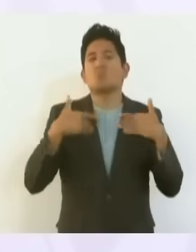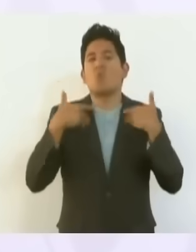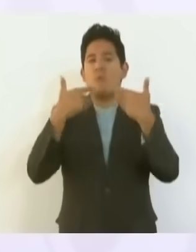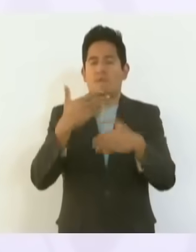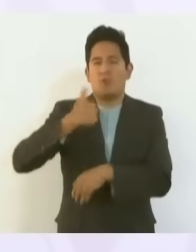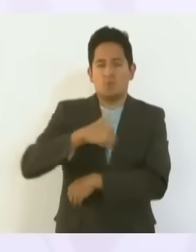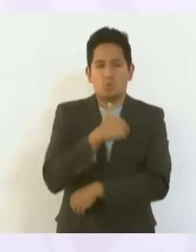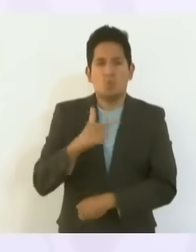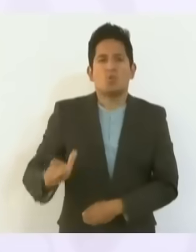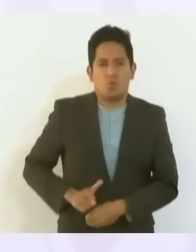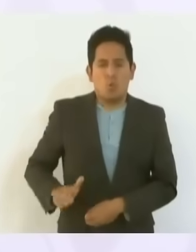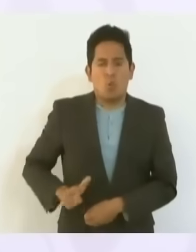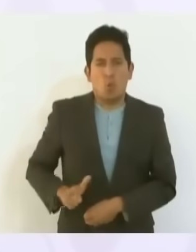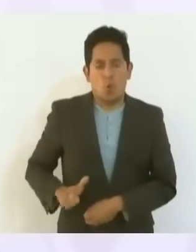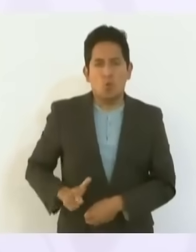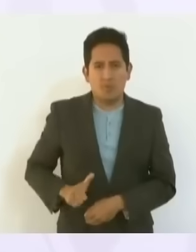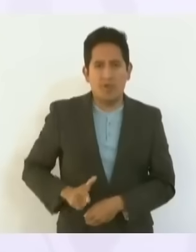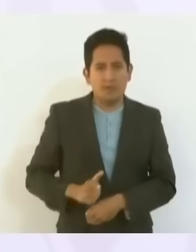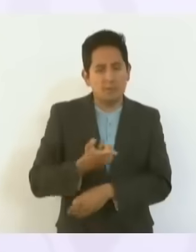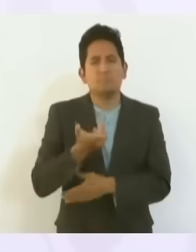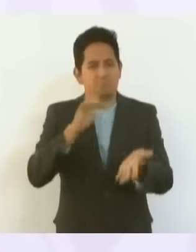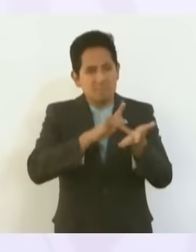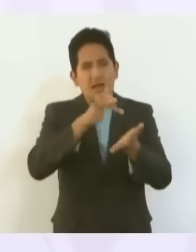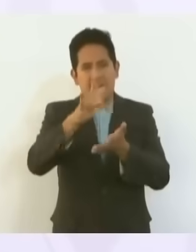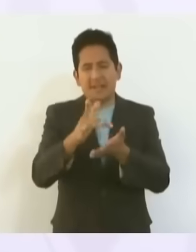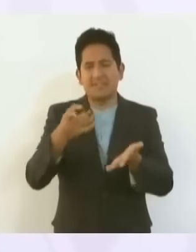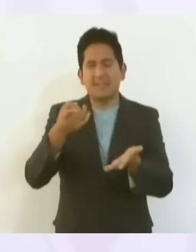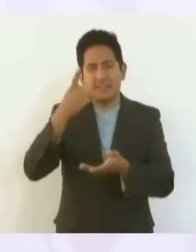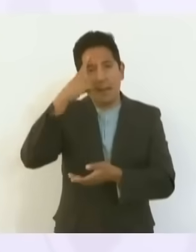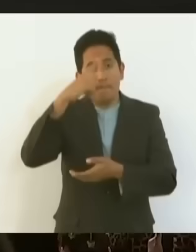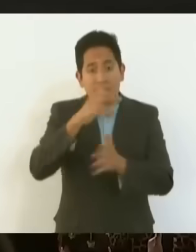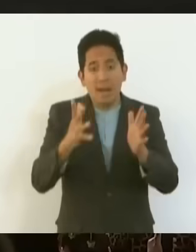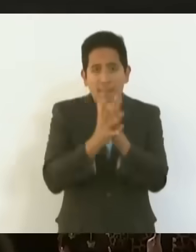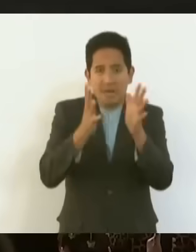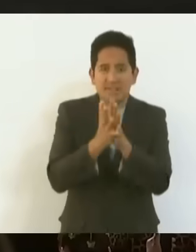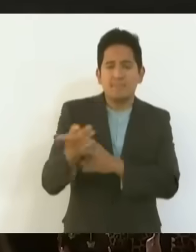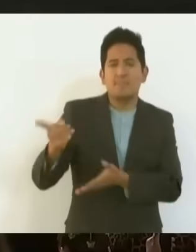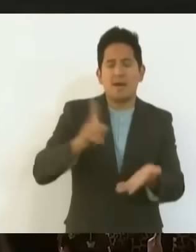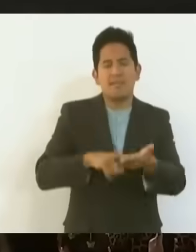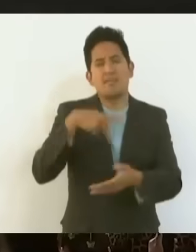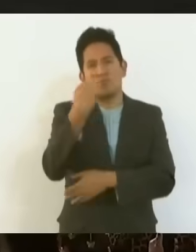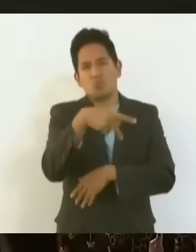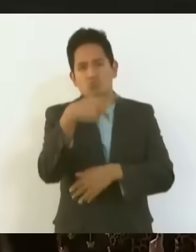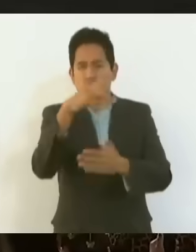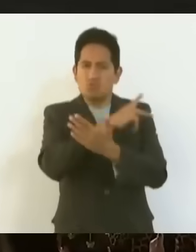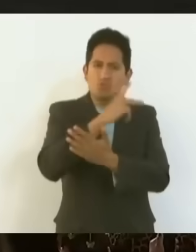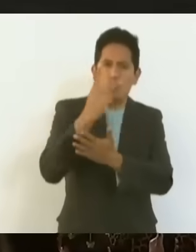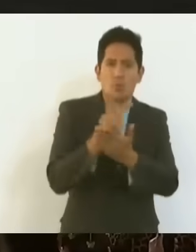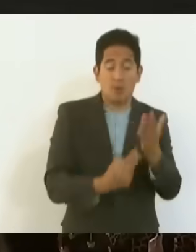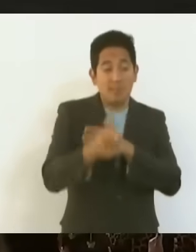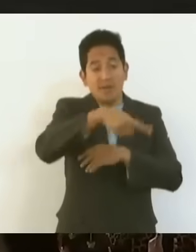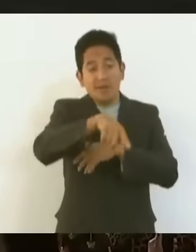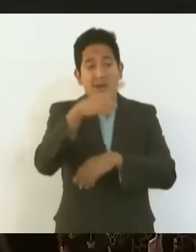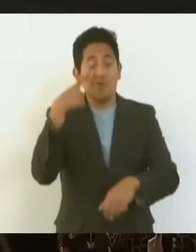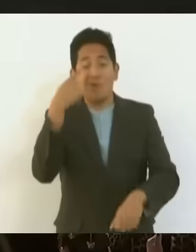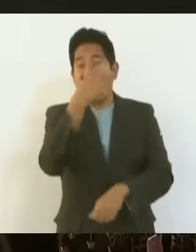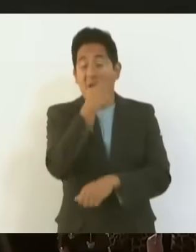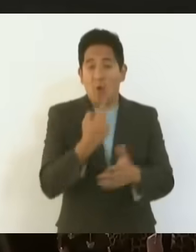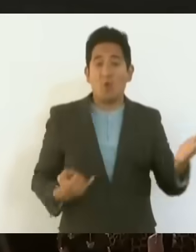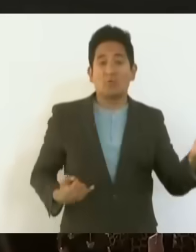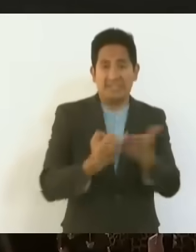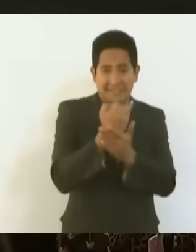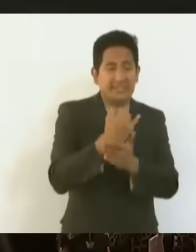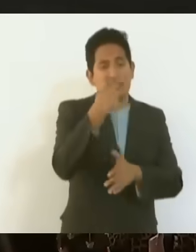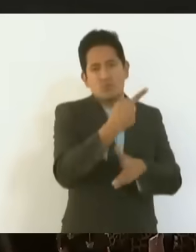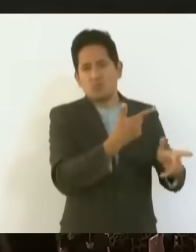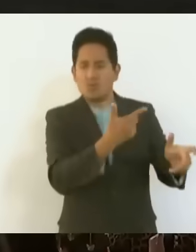en sí al desarme, sí a la paz. y decidieron sacar las armas del hogar, porque la paz empieza en